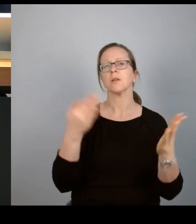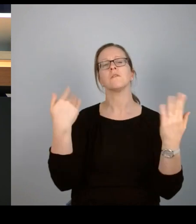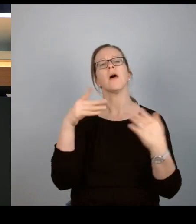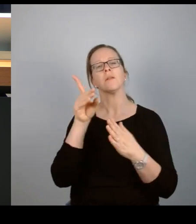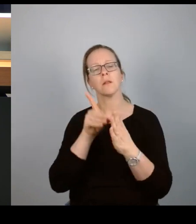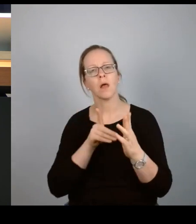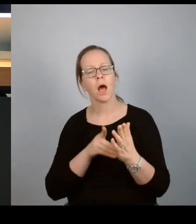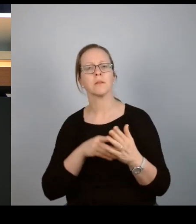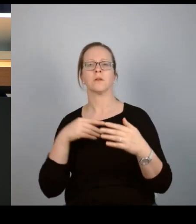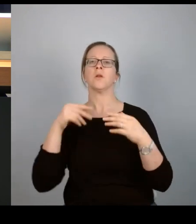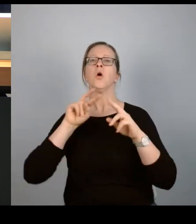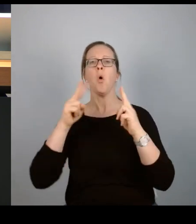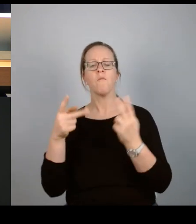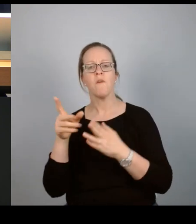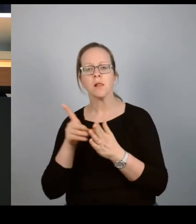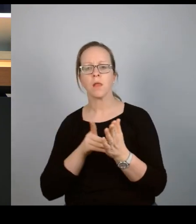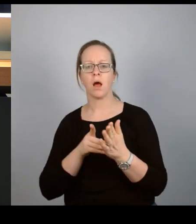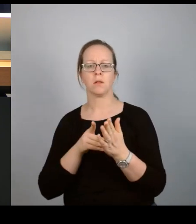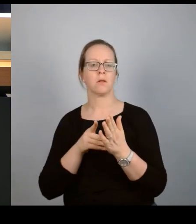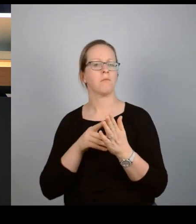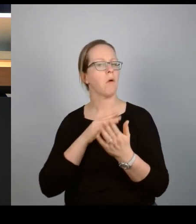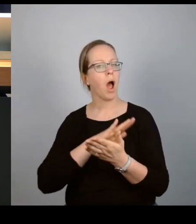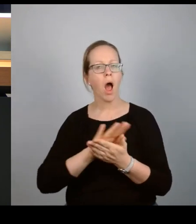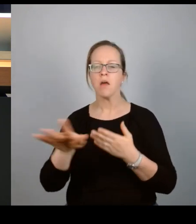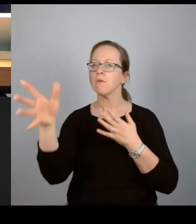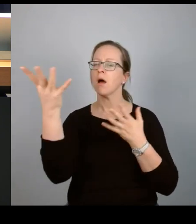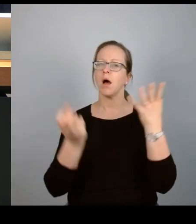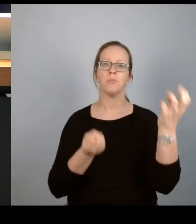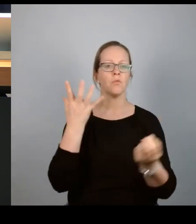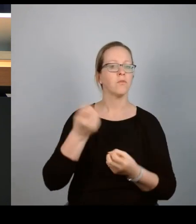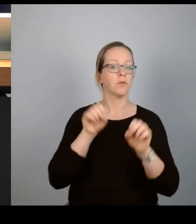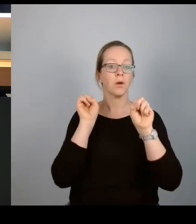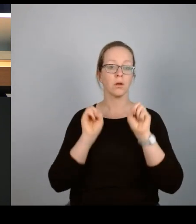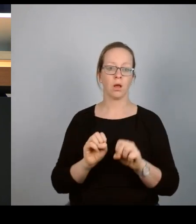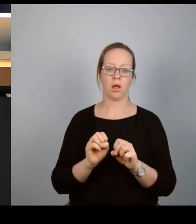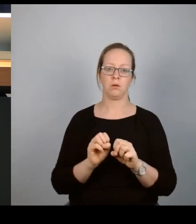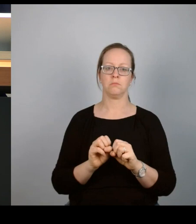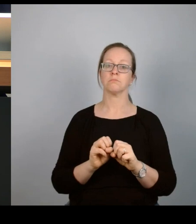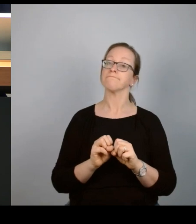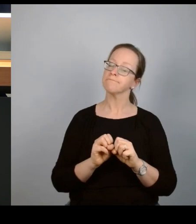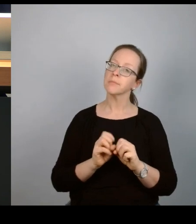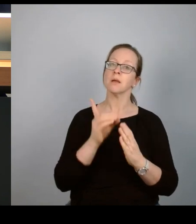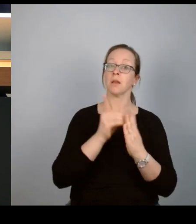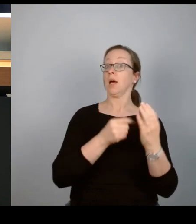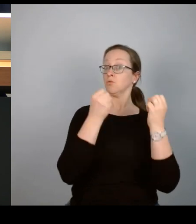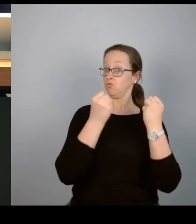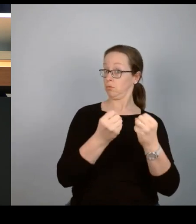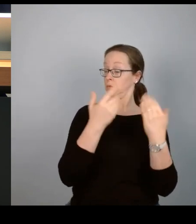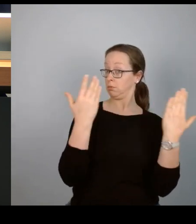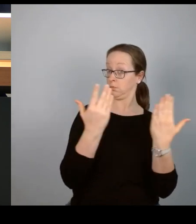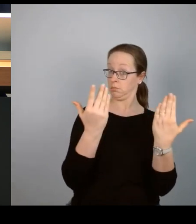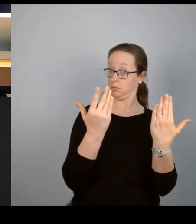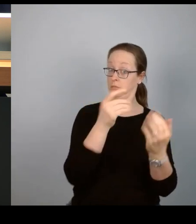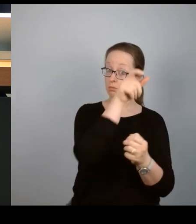schützen somit damit auch Persönlichkeitsrecht. Und Datenschutz hat in Europa, wenn man jetzt einmal ganz zurückblickt, ich meine wir den über den Bericht 2020,